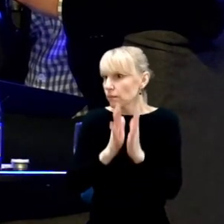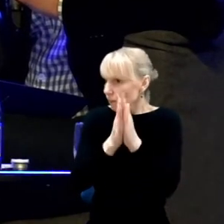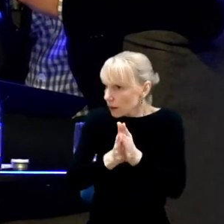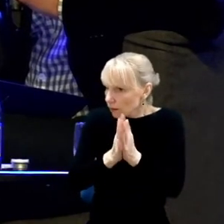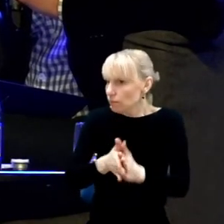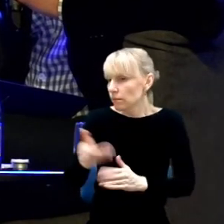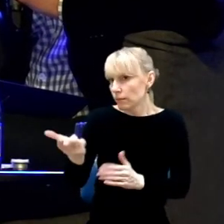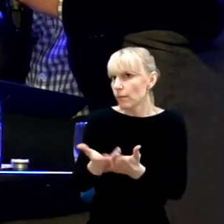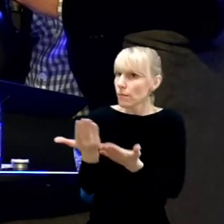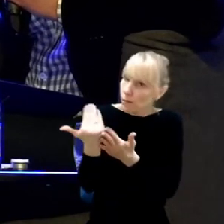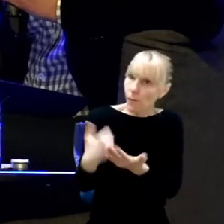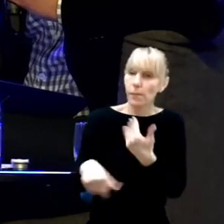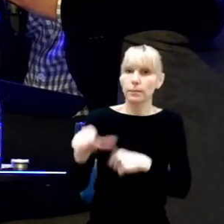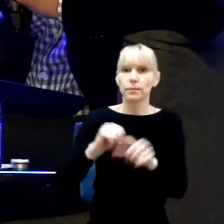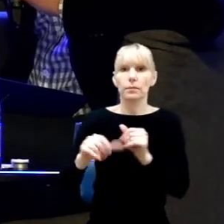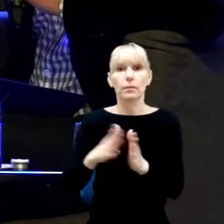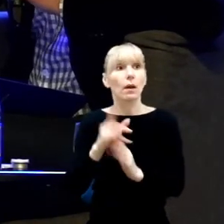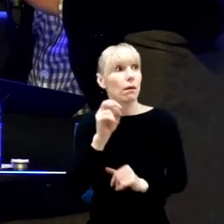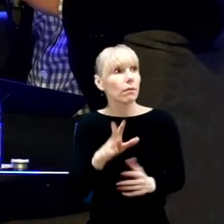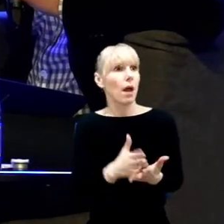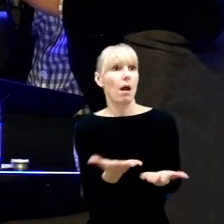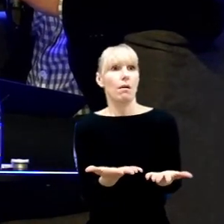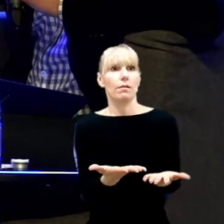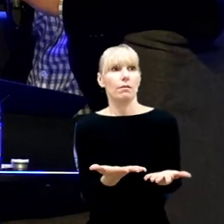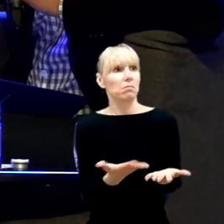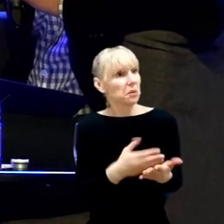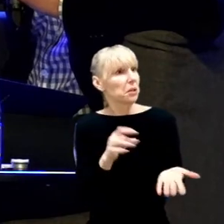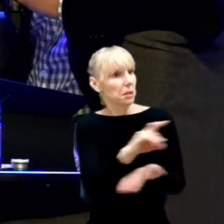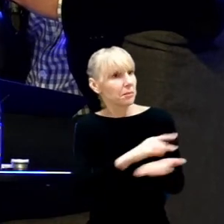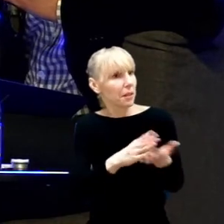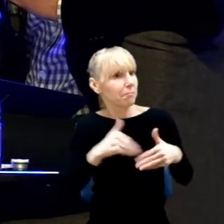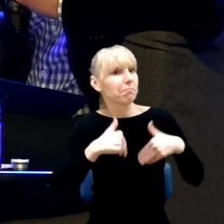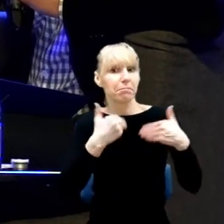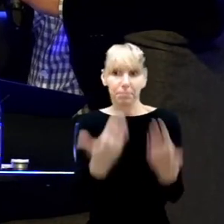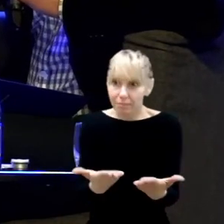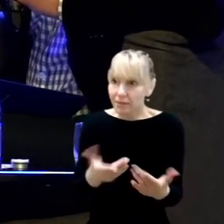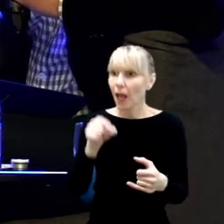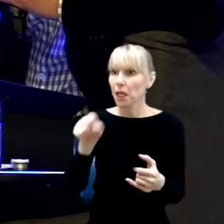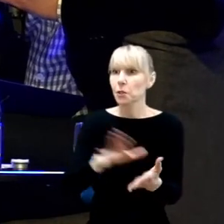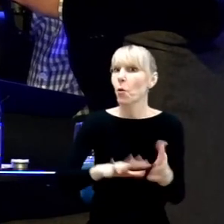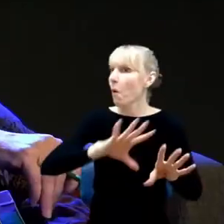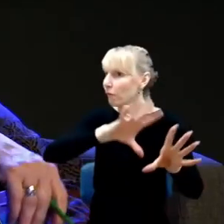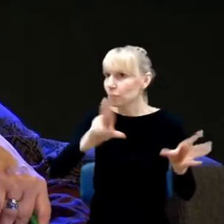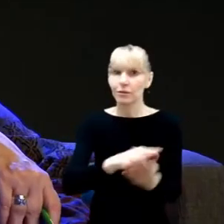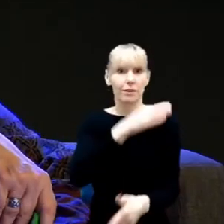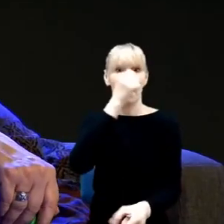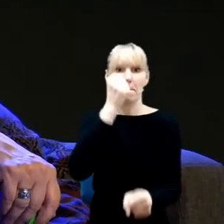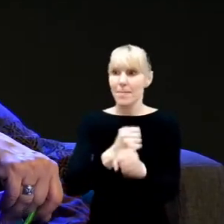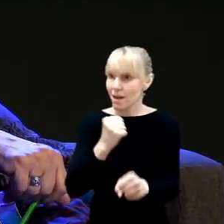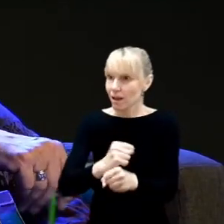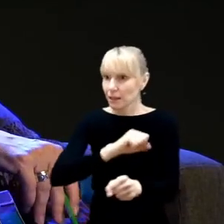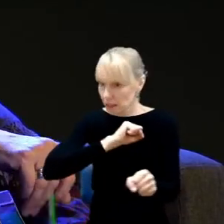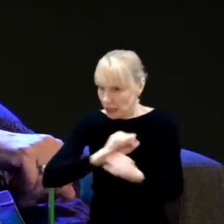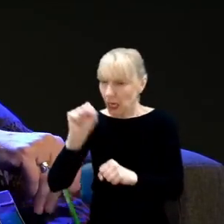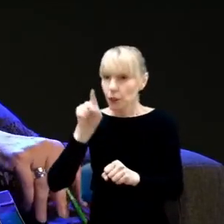taki teren dostarczały, wszyscy są zadowoleni, są miejsca pracy. Czy teraz tak nie powinniśmy zacząć myśleć właśnie o mieszkanictwie?